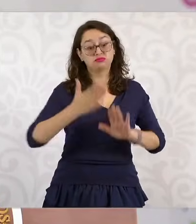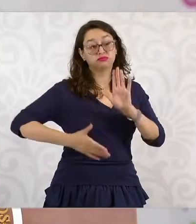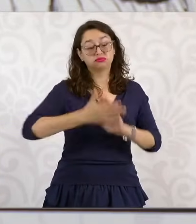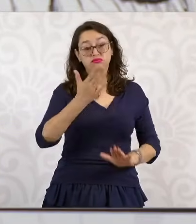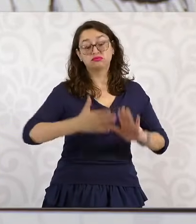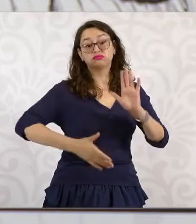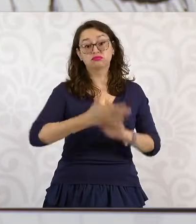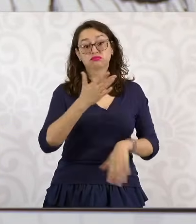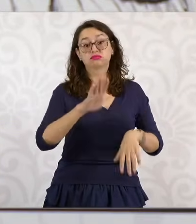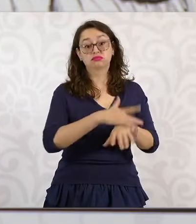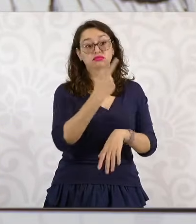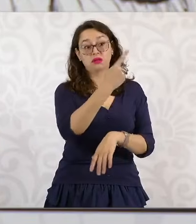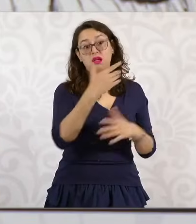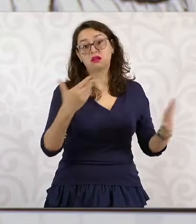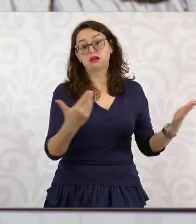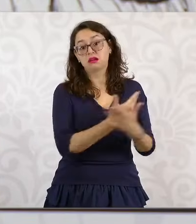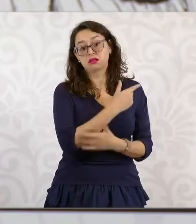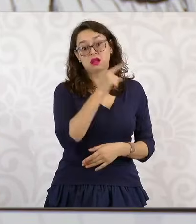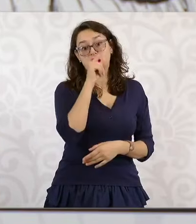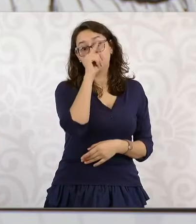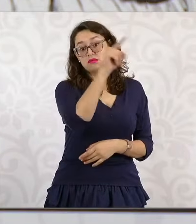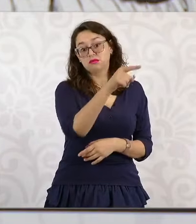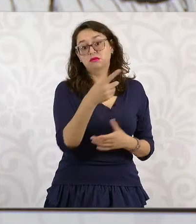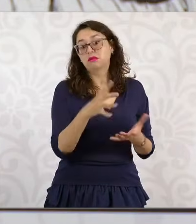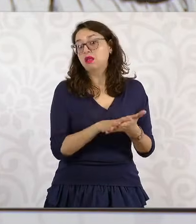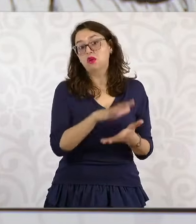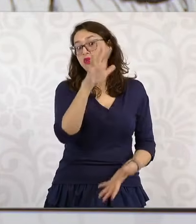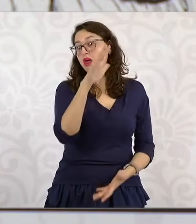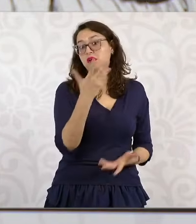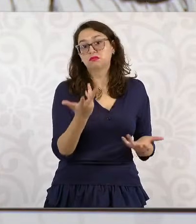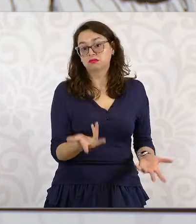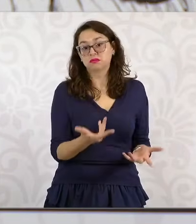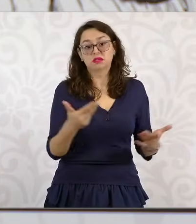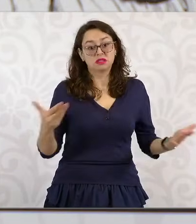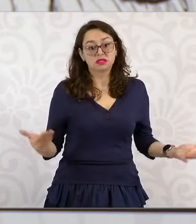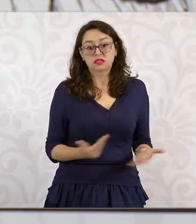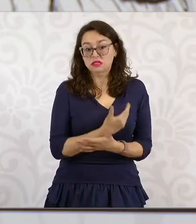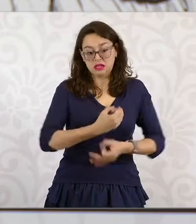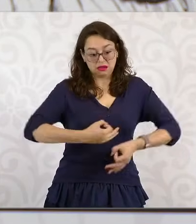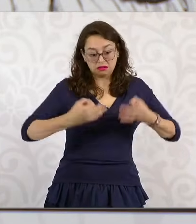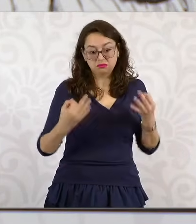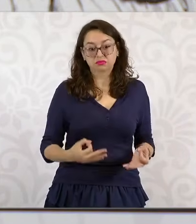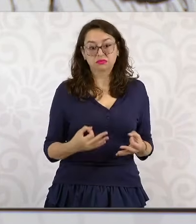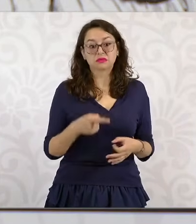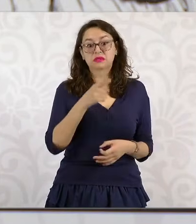de esos inmigrantes ah que ya nacieron allá. son ah completamente eh hablan perfectamente inglés,